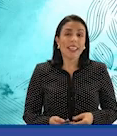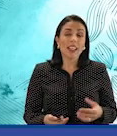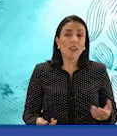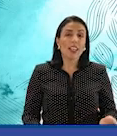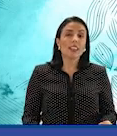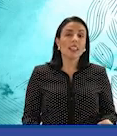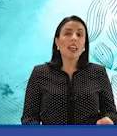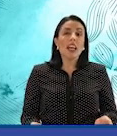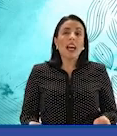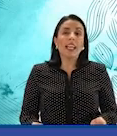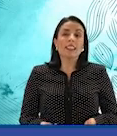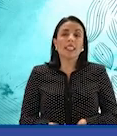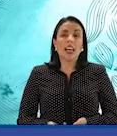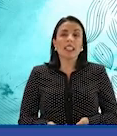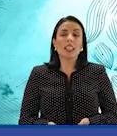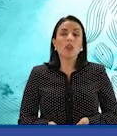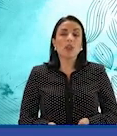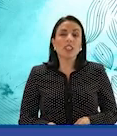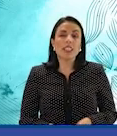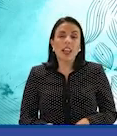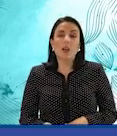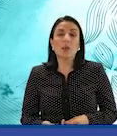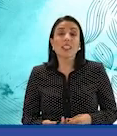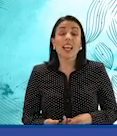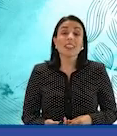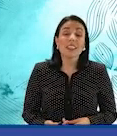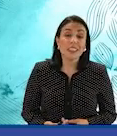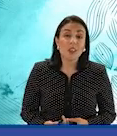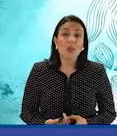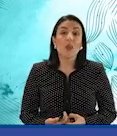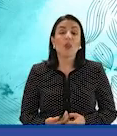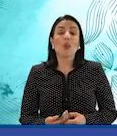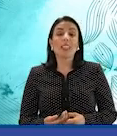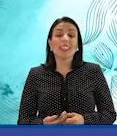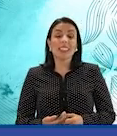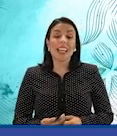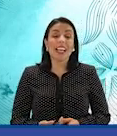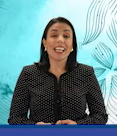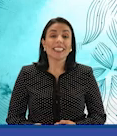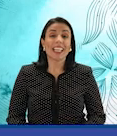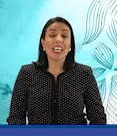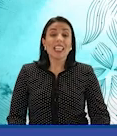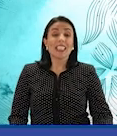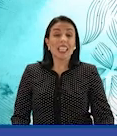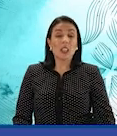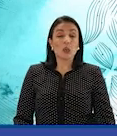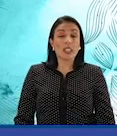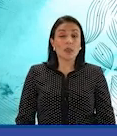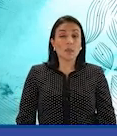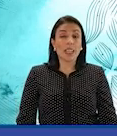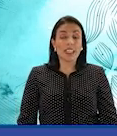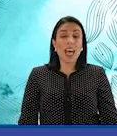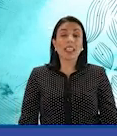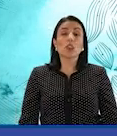¿Qué es lo que este artículo señala?. Ese artículo lo que señala es que si las municipalidades